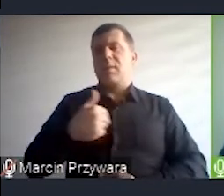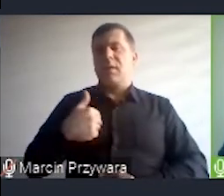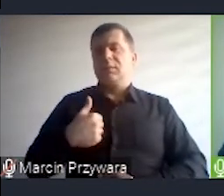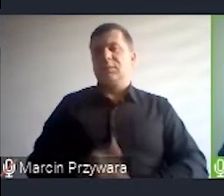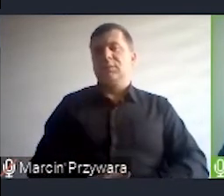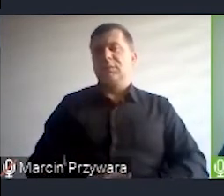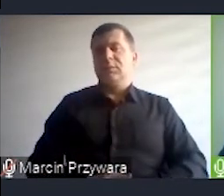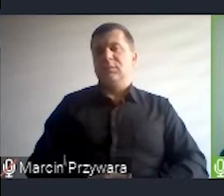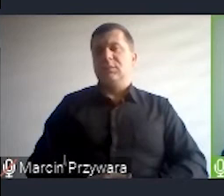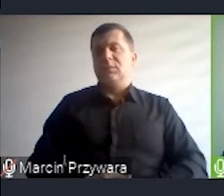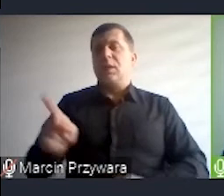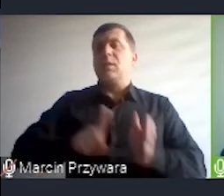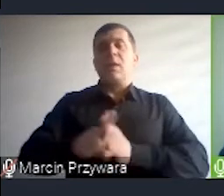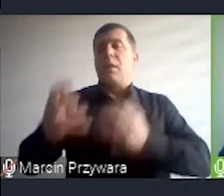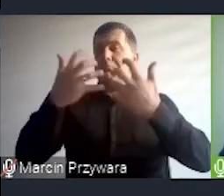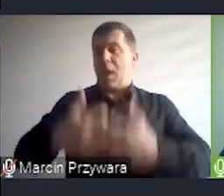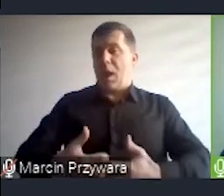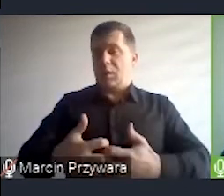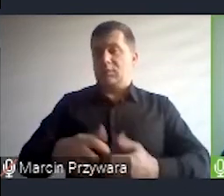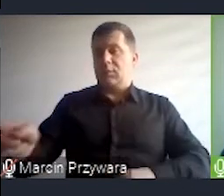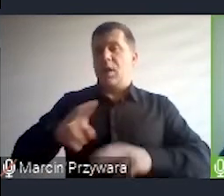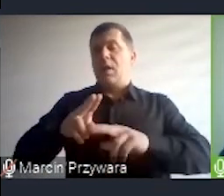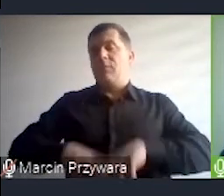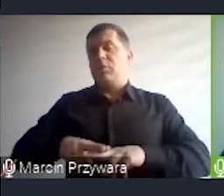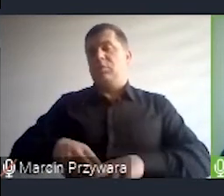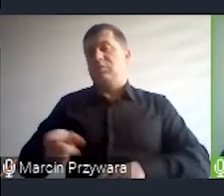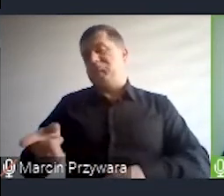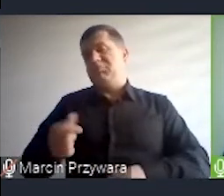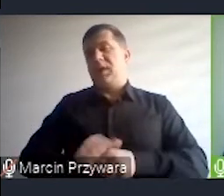a ich w projektach europejskiego Funduszu Społecznego jest mało,